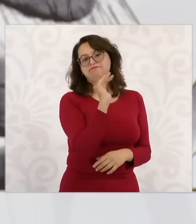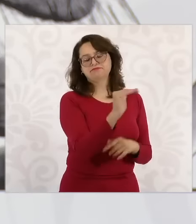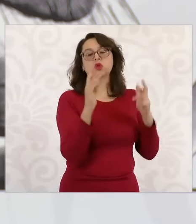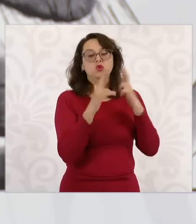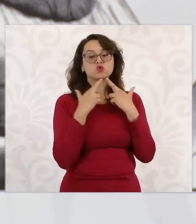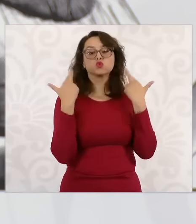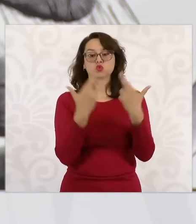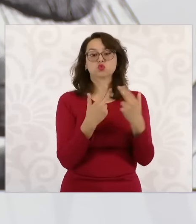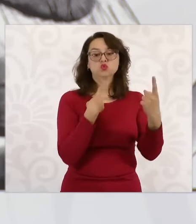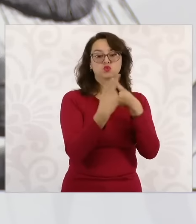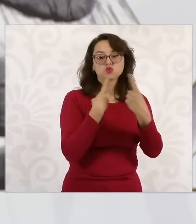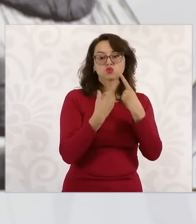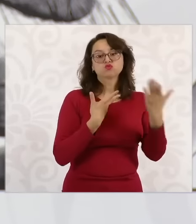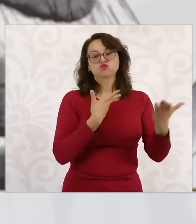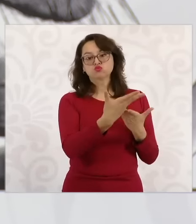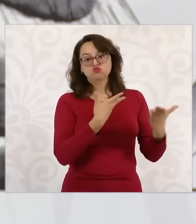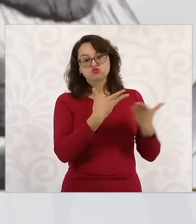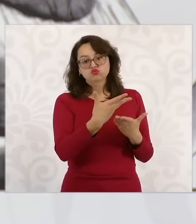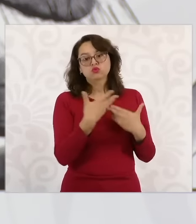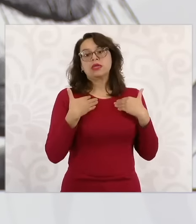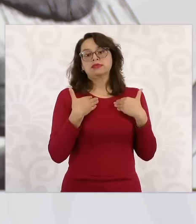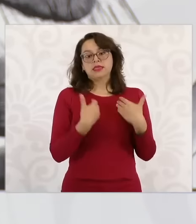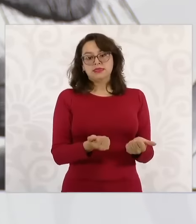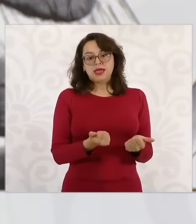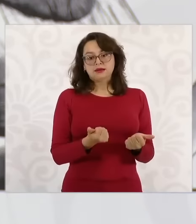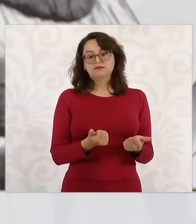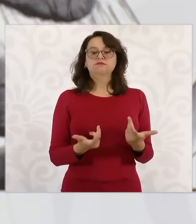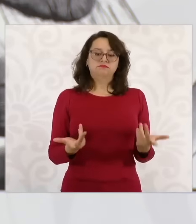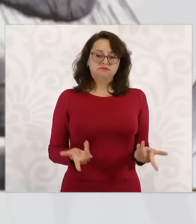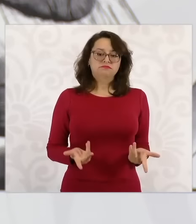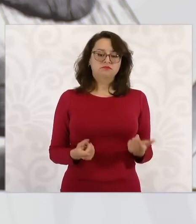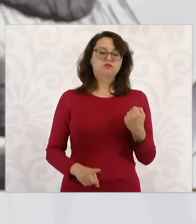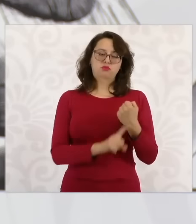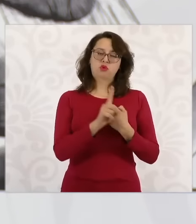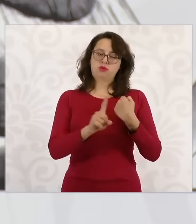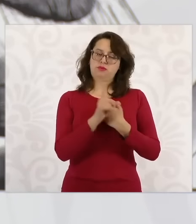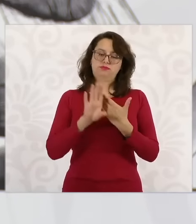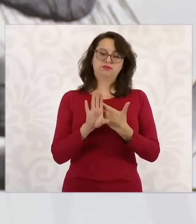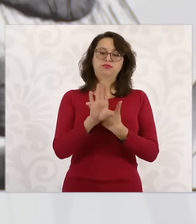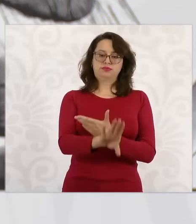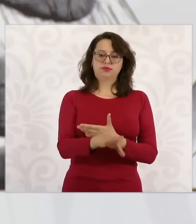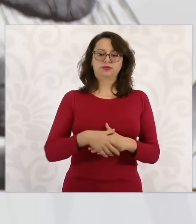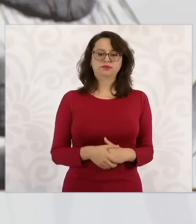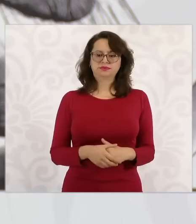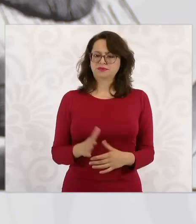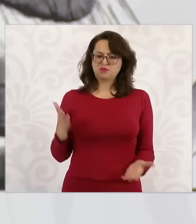hecho a través del diálogo y el entendimiento, pues evitar que prosigan estas sanciones que